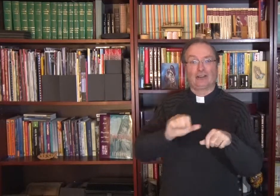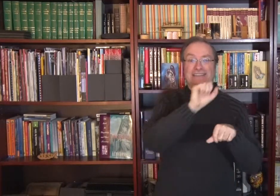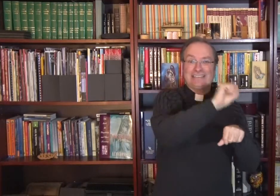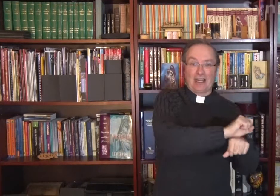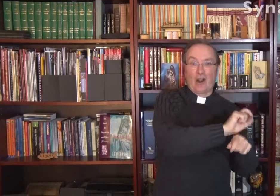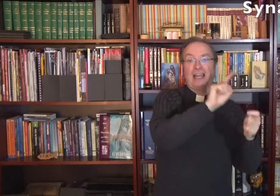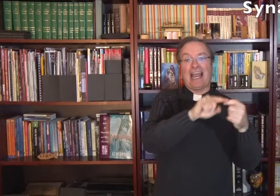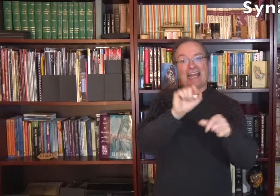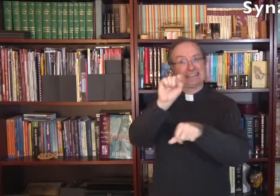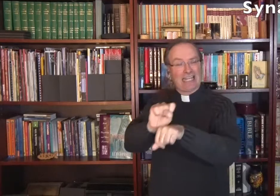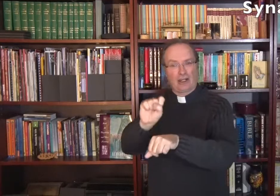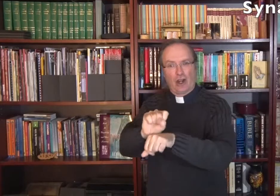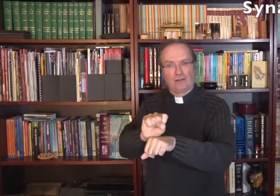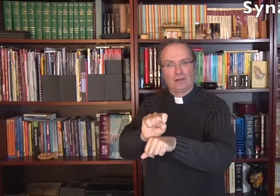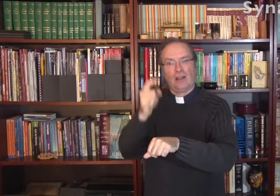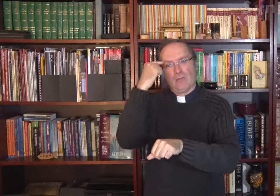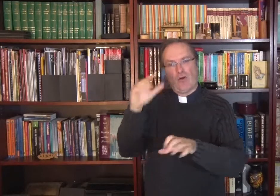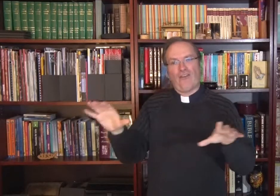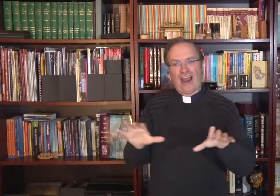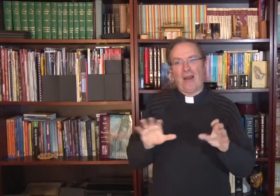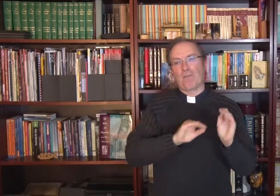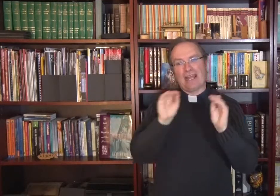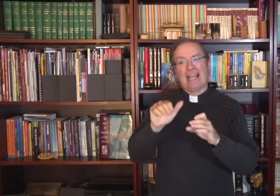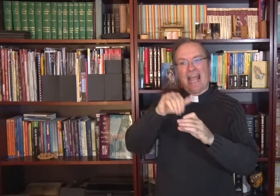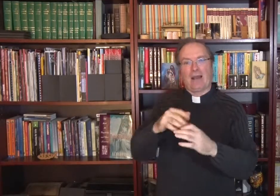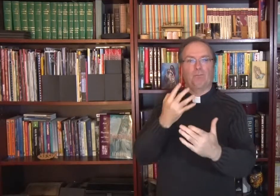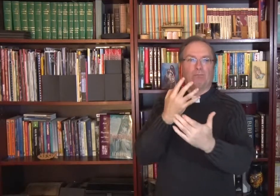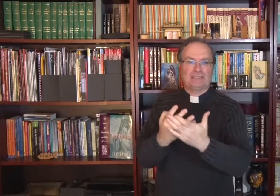de synagogue en synagogue pour faire mettre en prison